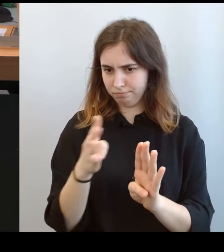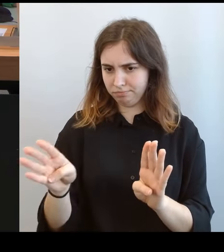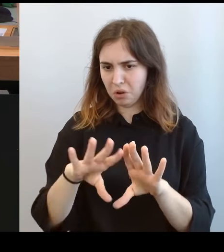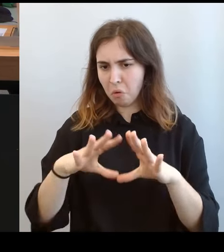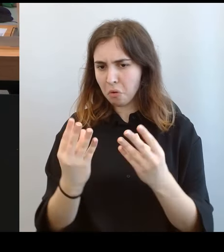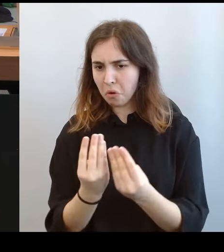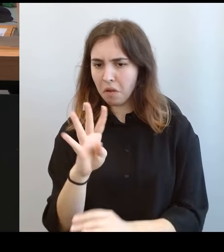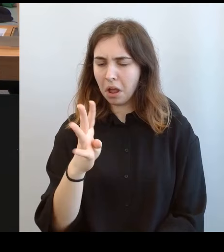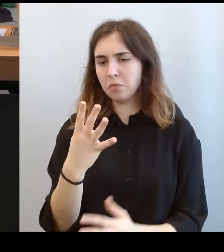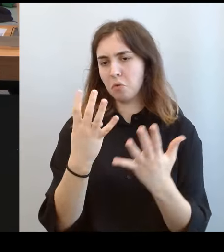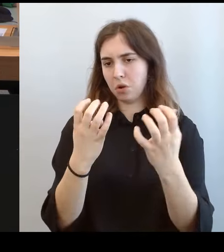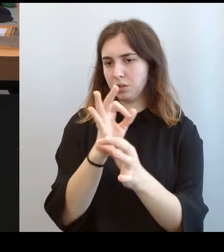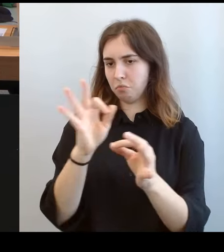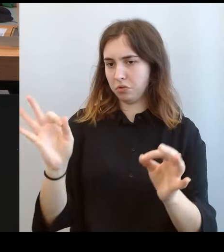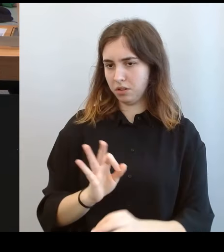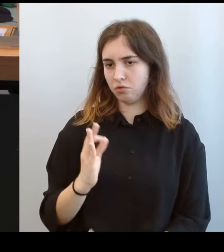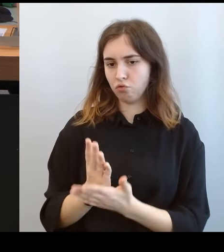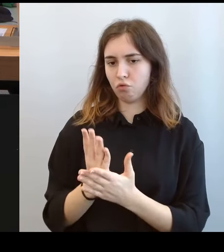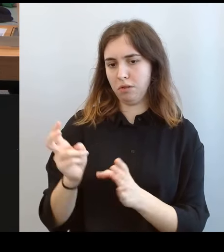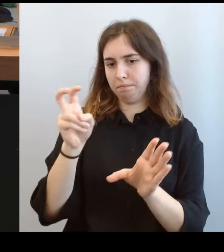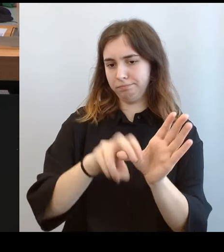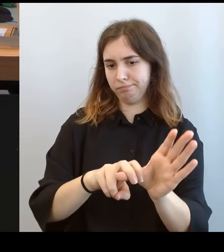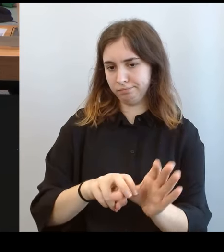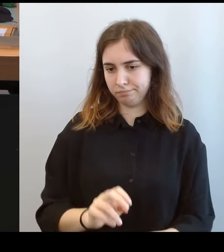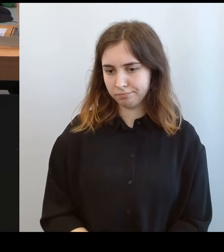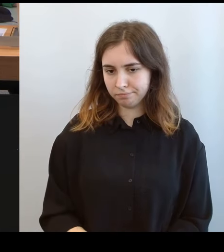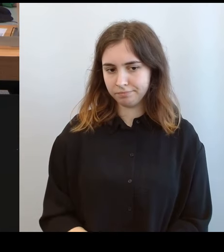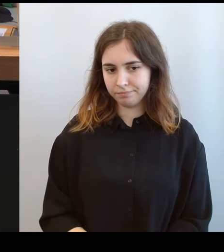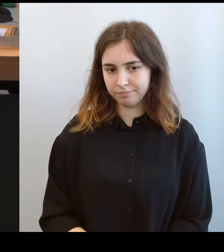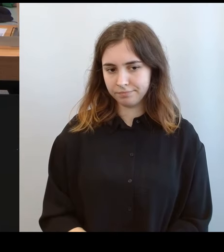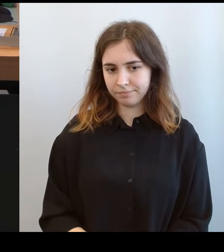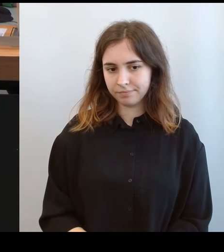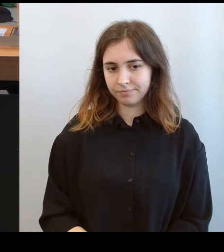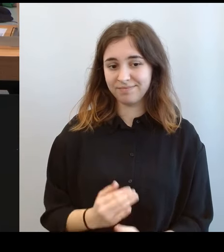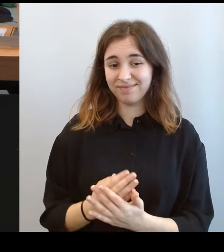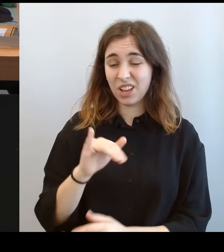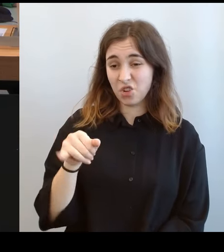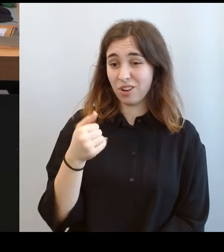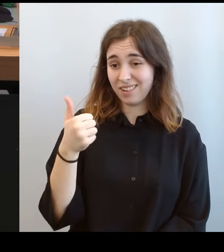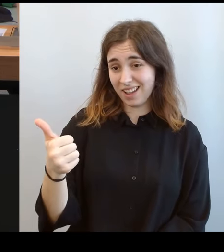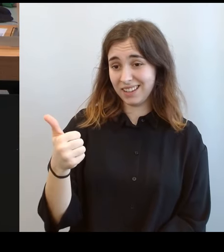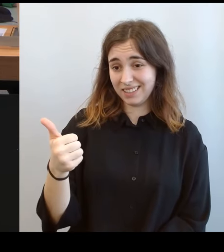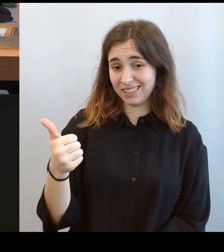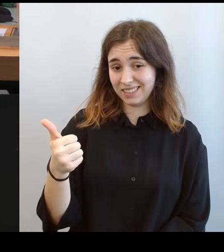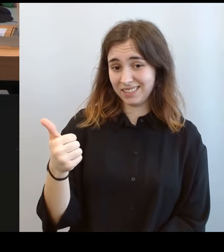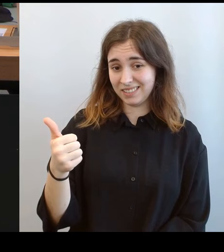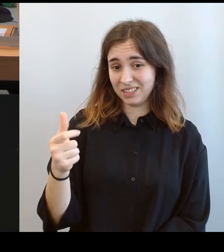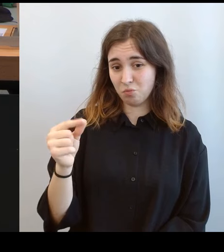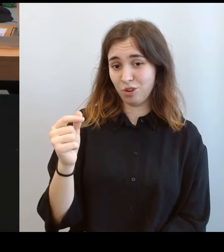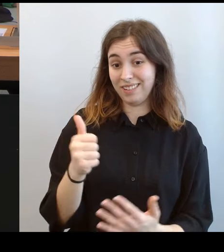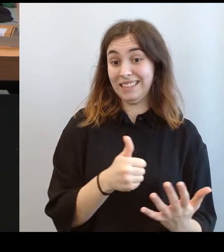Und die Quote bei der J1 die dann kommt, sechs Jahre später von nur noch knapp 50 %, zeigt auch